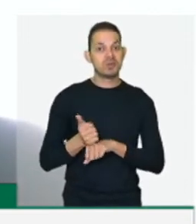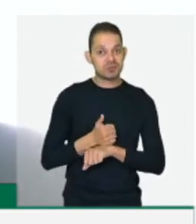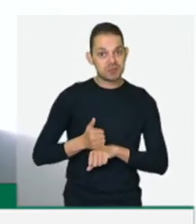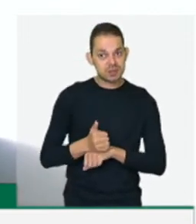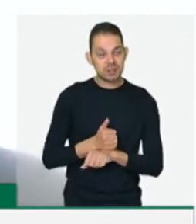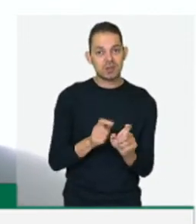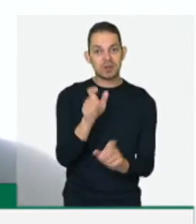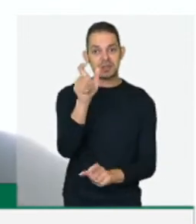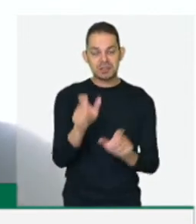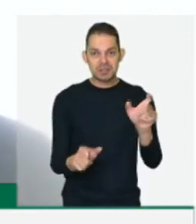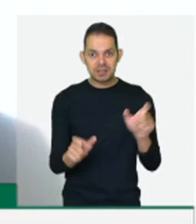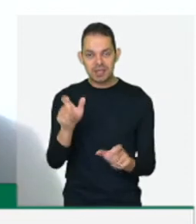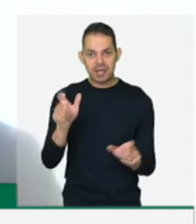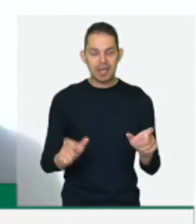RECICLÁVEIS, GENTE QUE NÃO TEM PARA ONDE IR, LÁ ESTÁ DE